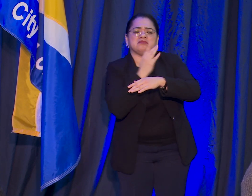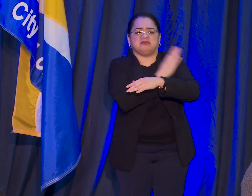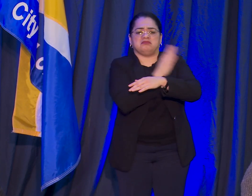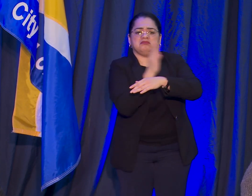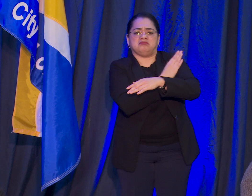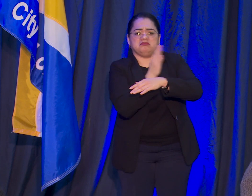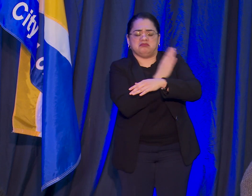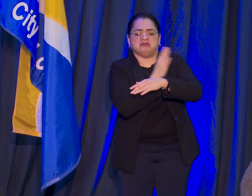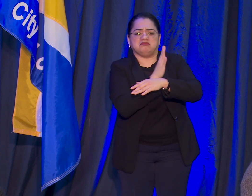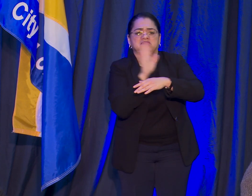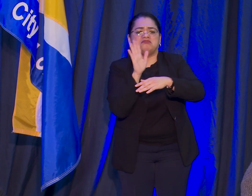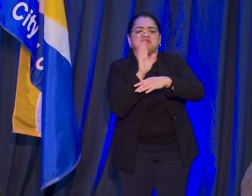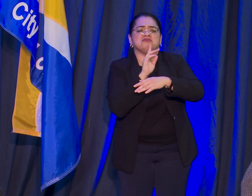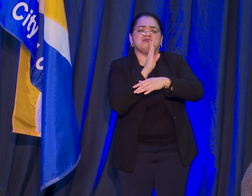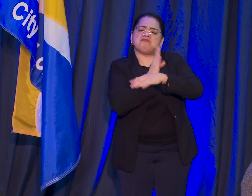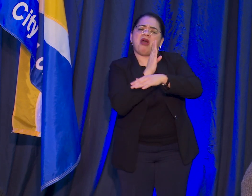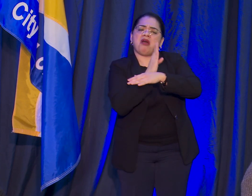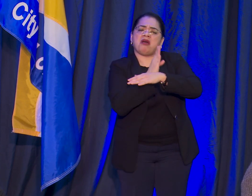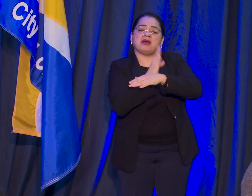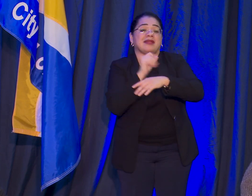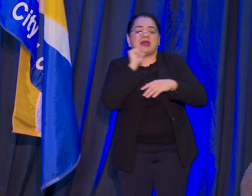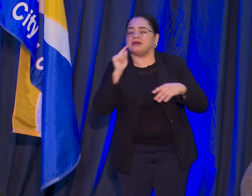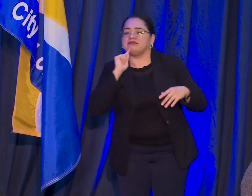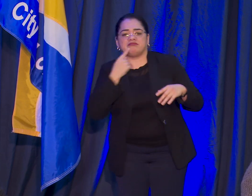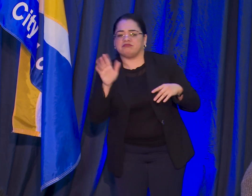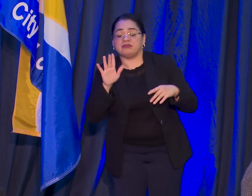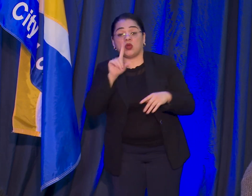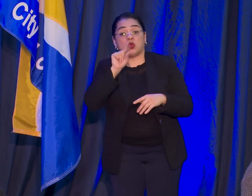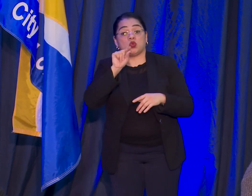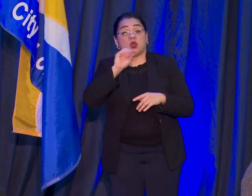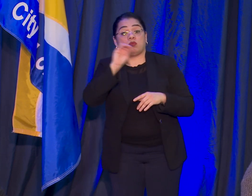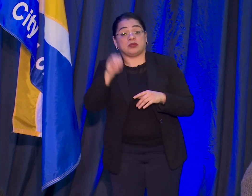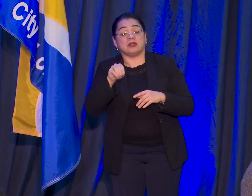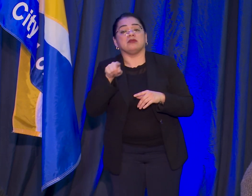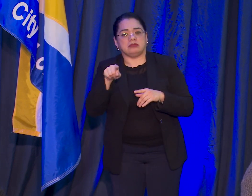mess grab a yaoi direcor ear hasta spittle ization yaa próxima de mint el